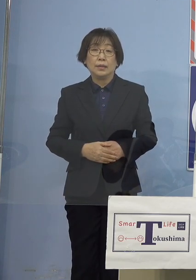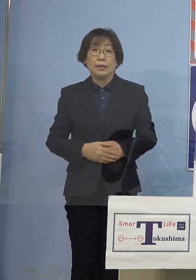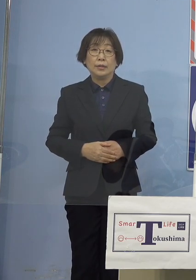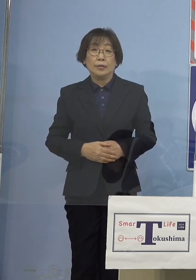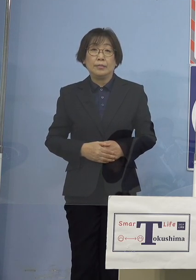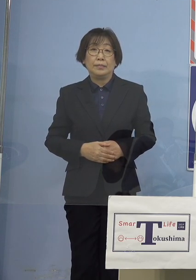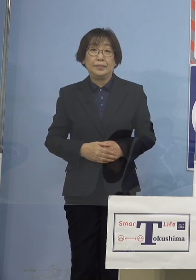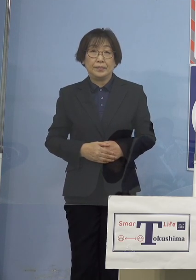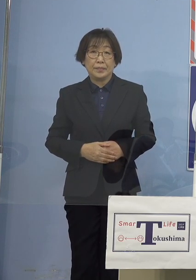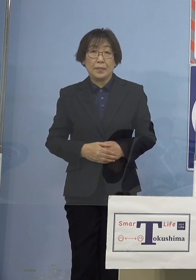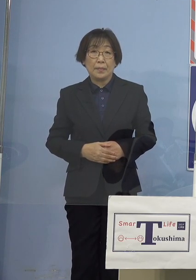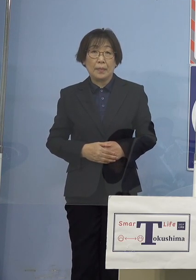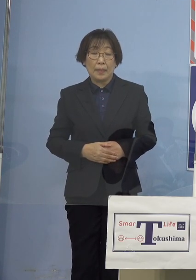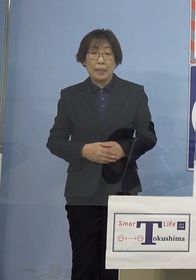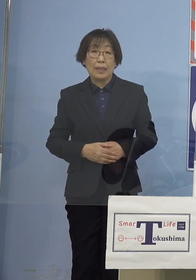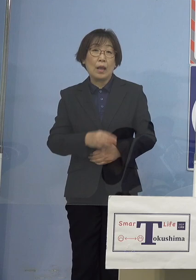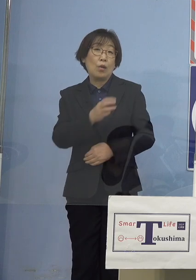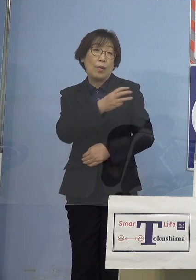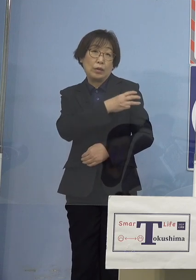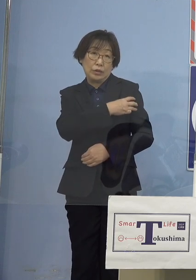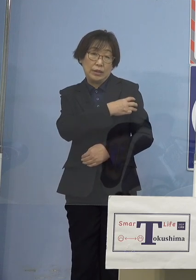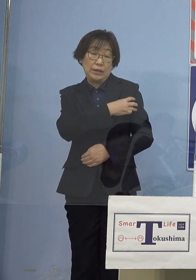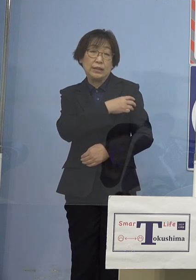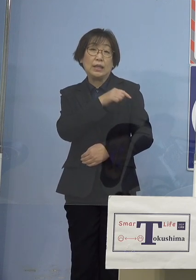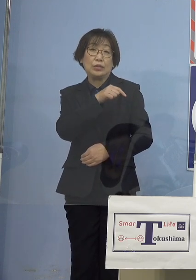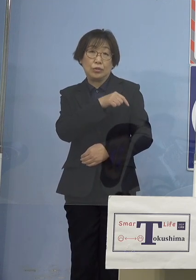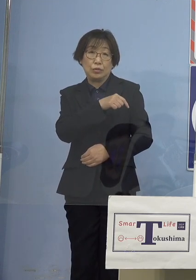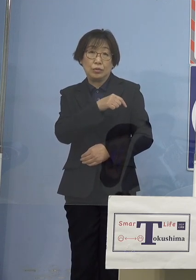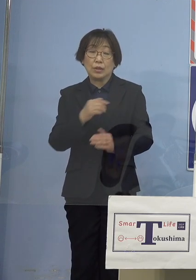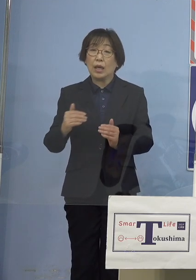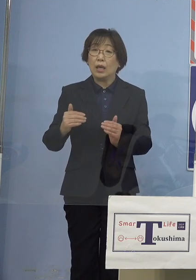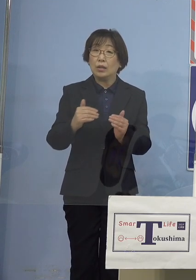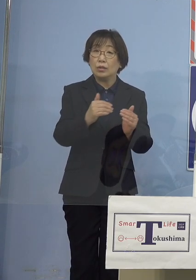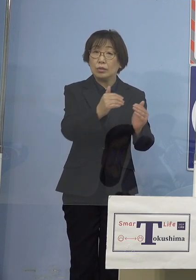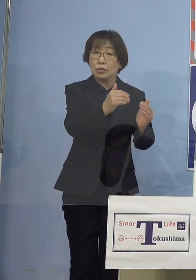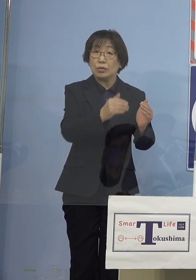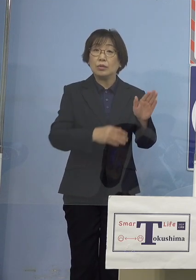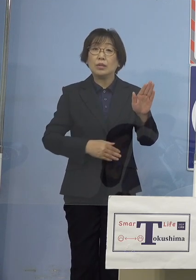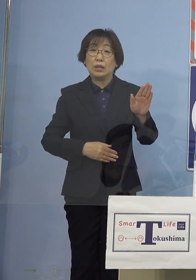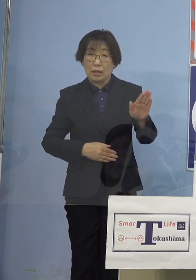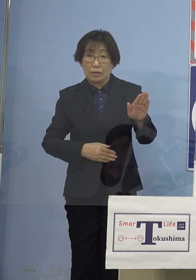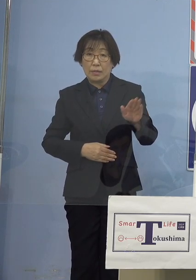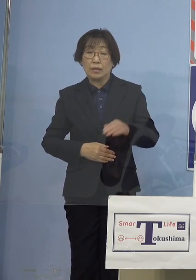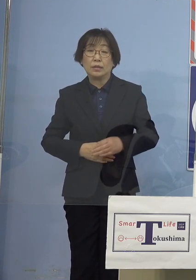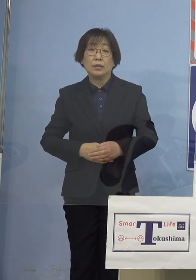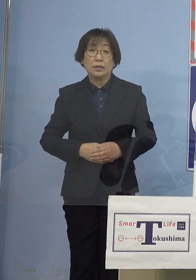また、ワクチン接種 こちらが進んできているところでありますが